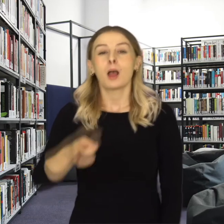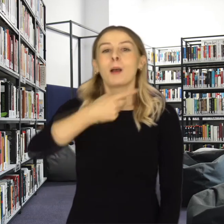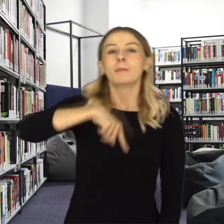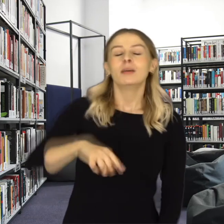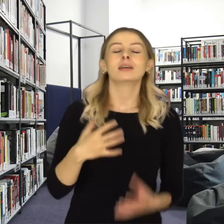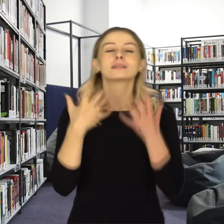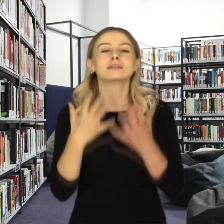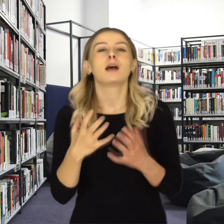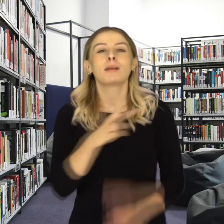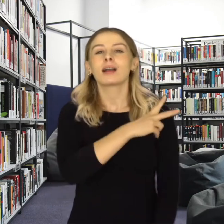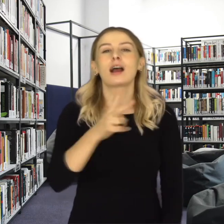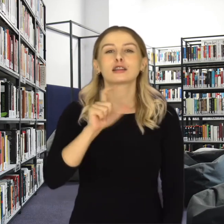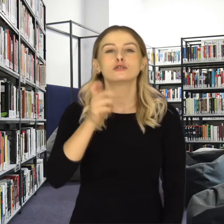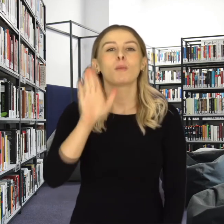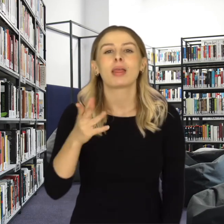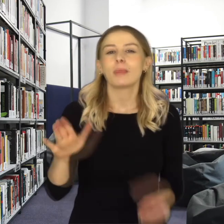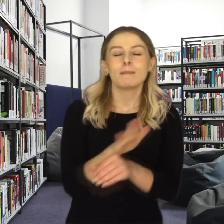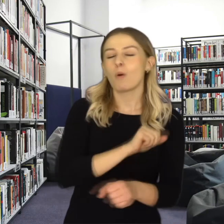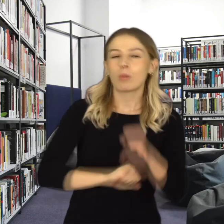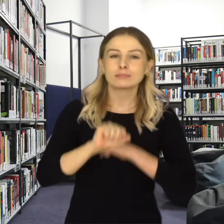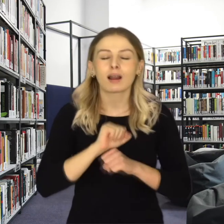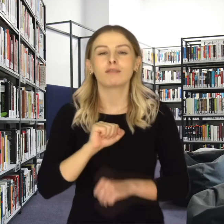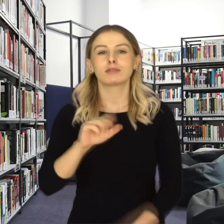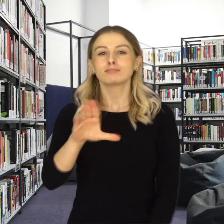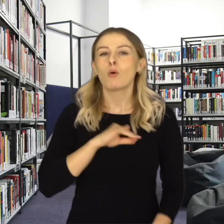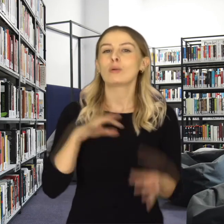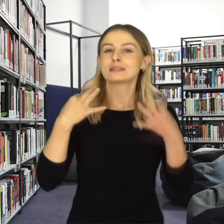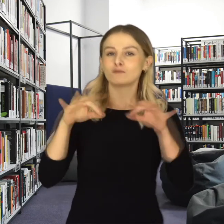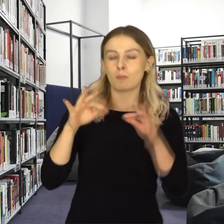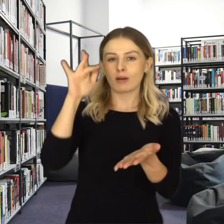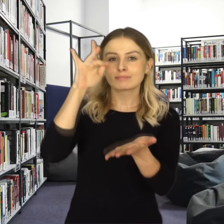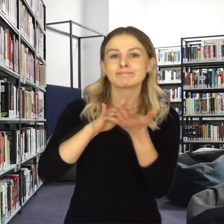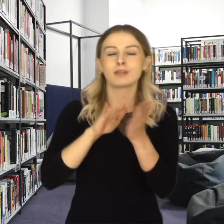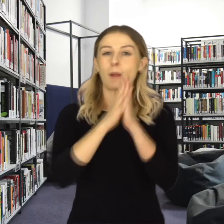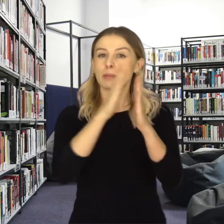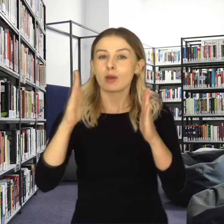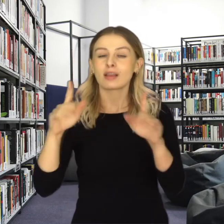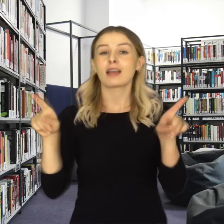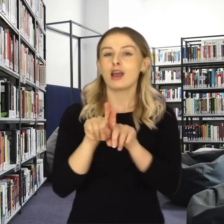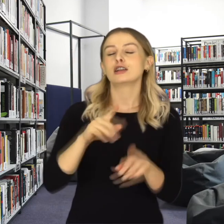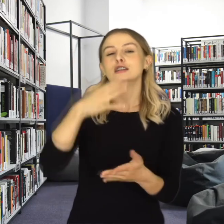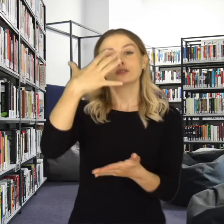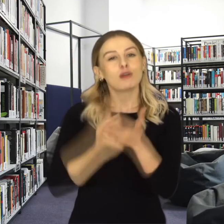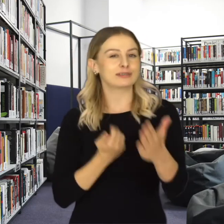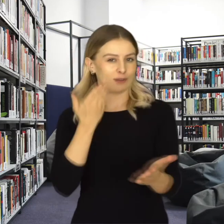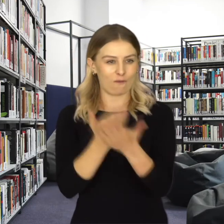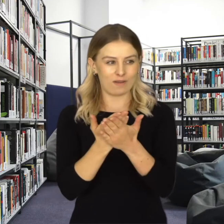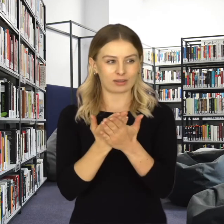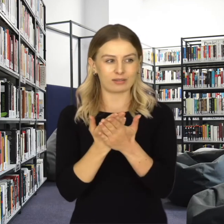Zależy nam, żeby każda osoba, w tym osoby z niepełnosprawnością, mogły w pełni korzystać z zasobów biblioteki oraz oferty spotkań,